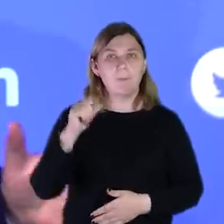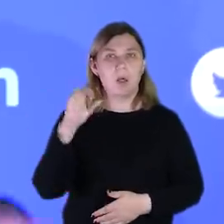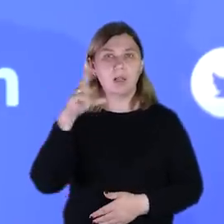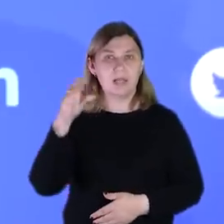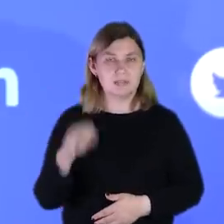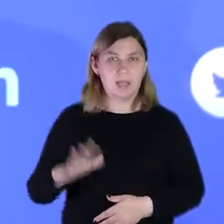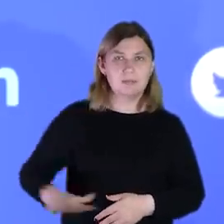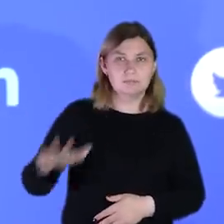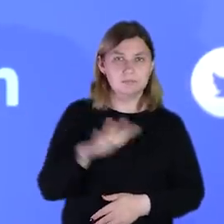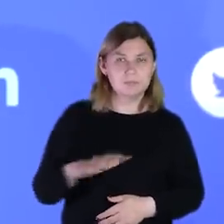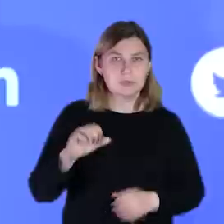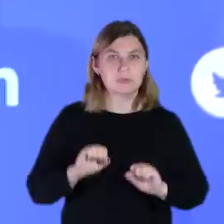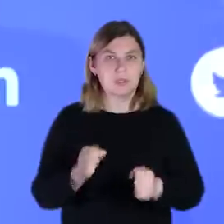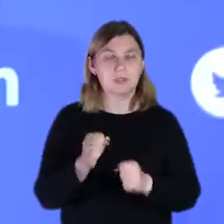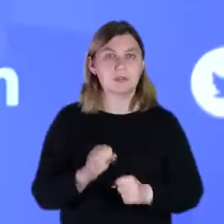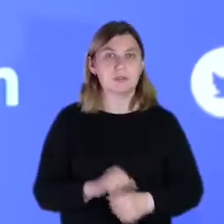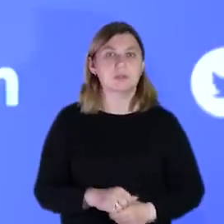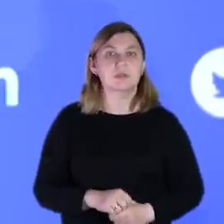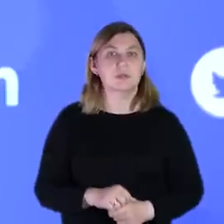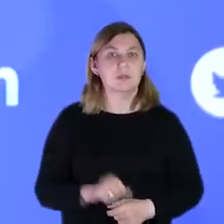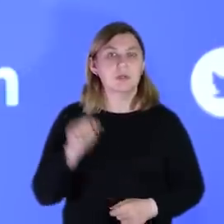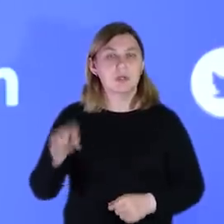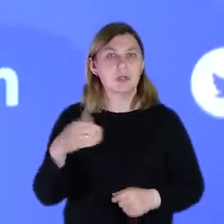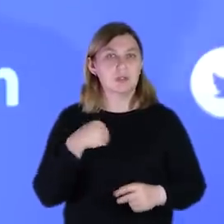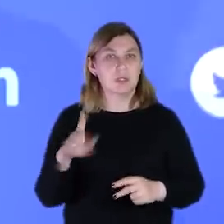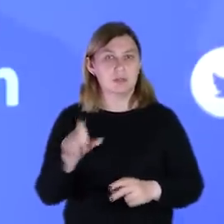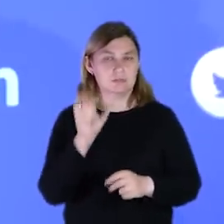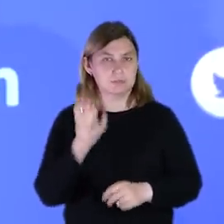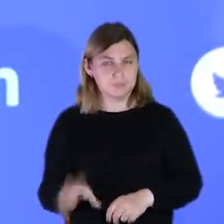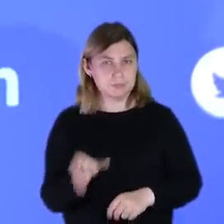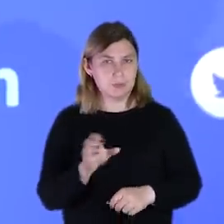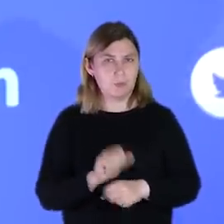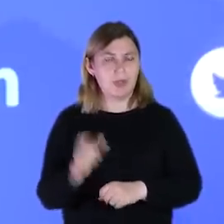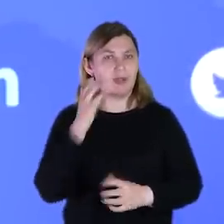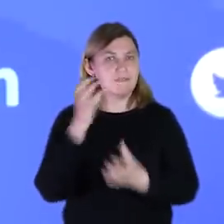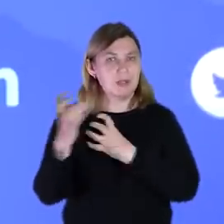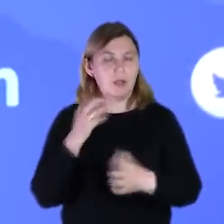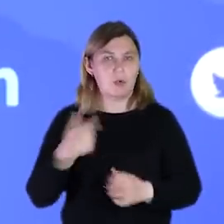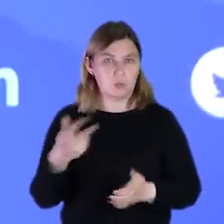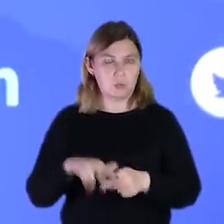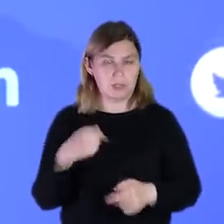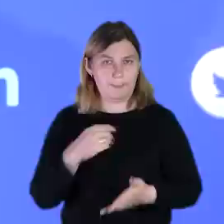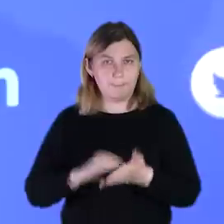teren działania właśnie SRI DOK IX, tej terenowej komórki wywiadu, o której pisałem,